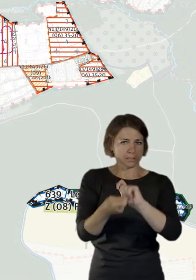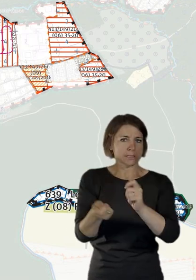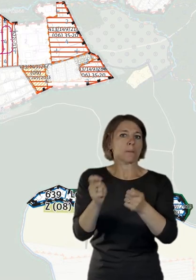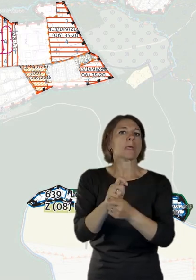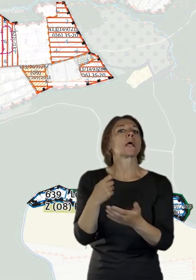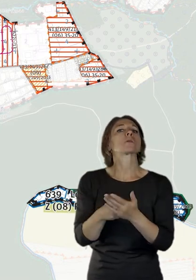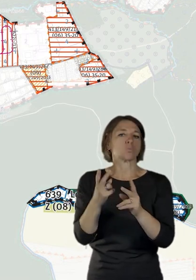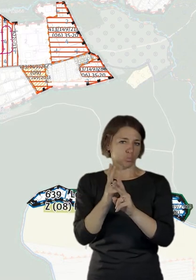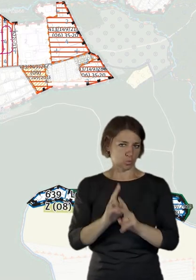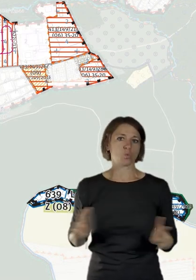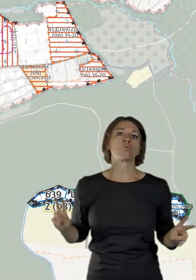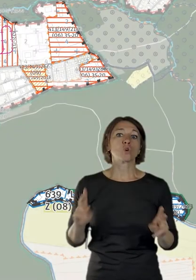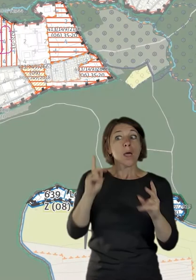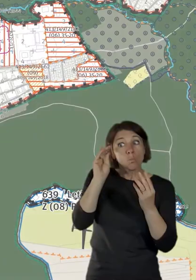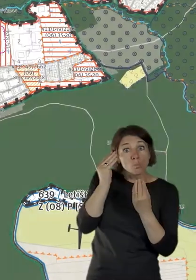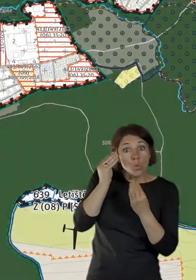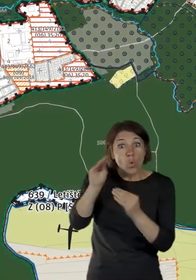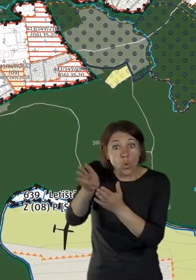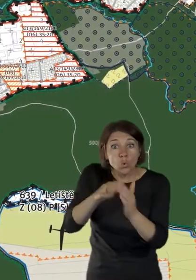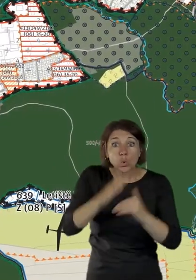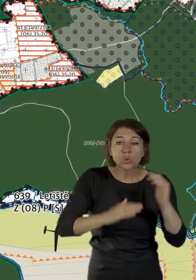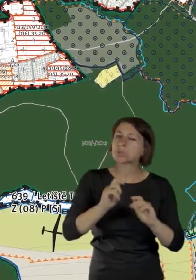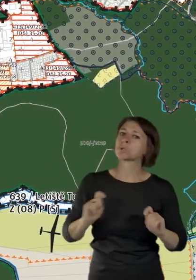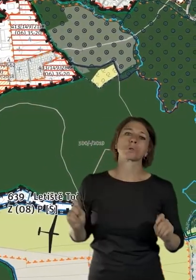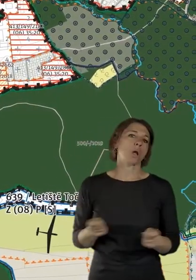charakter není nutné zcela respektovat. To jsou rozvojové plochy,